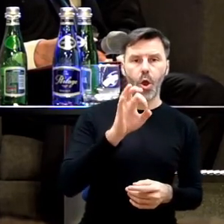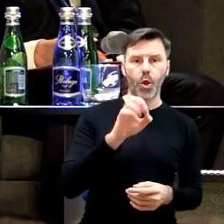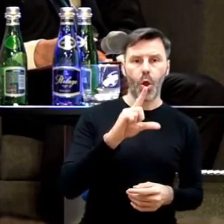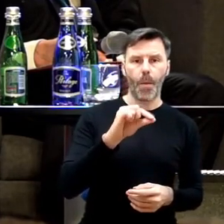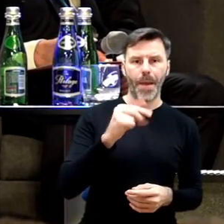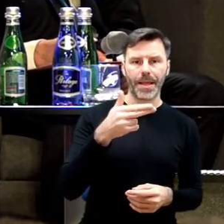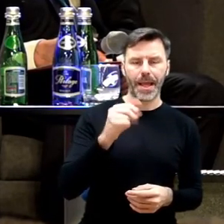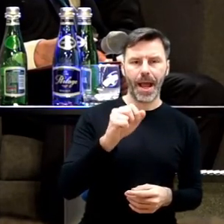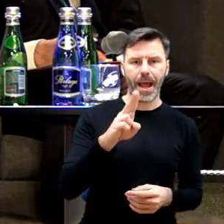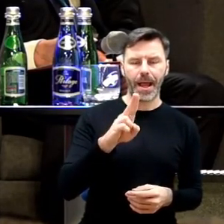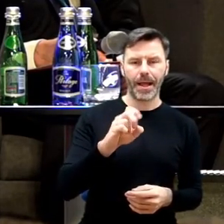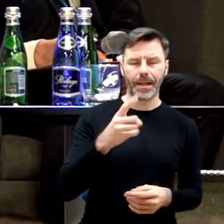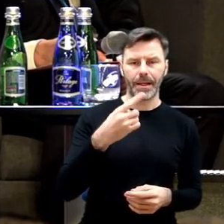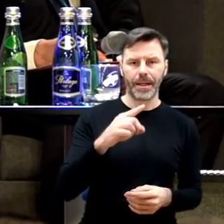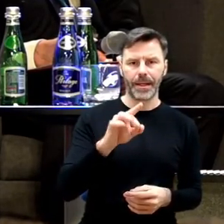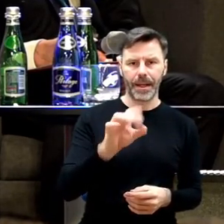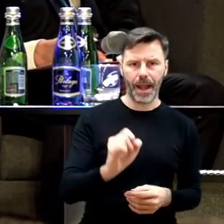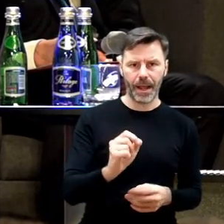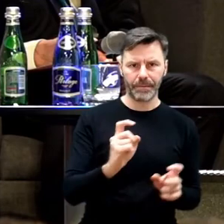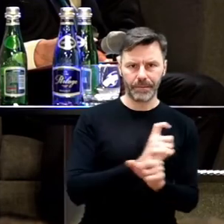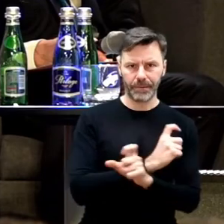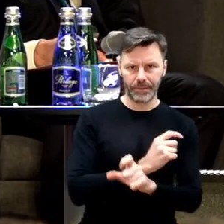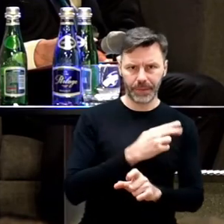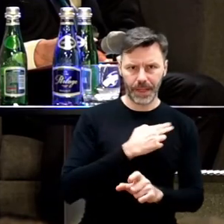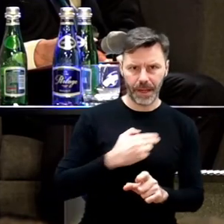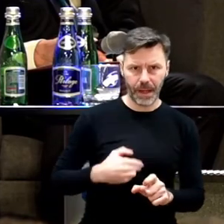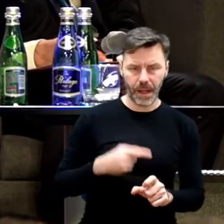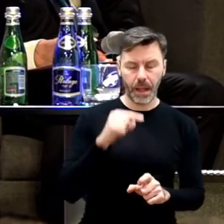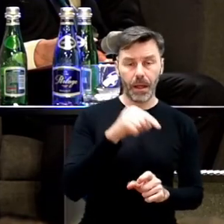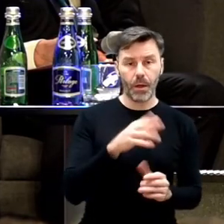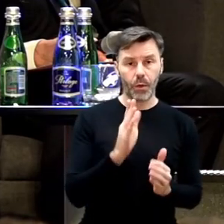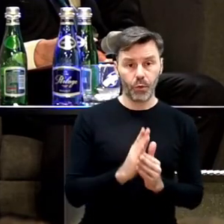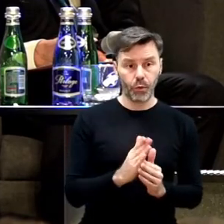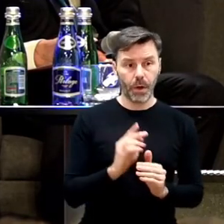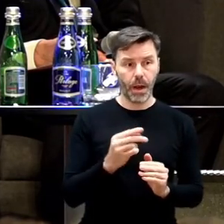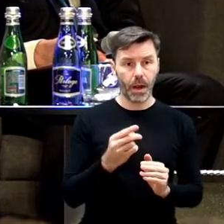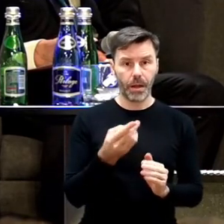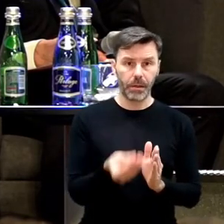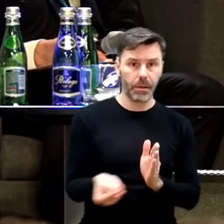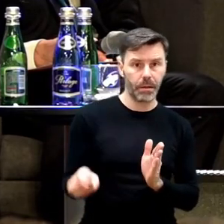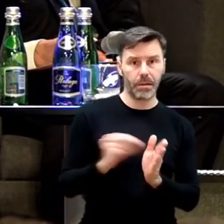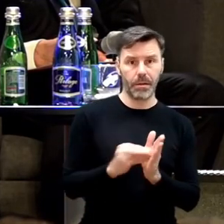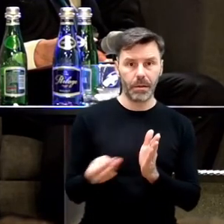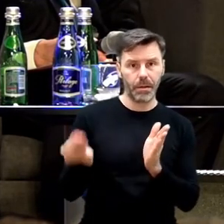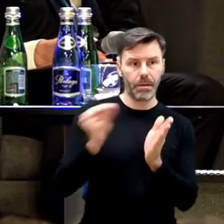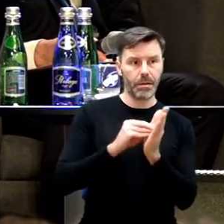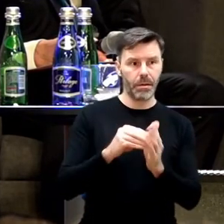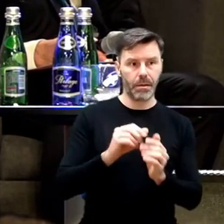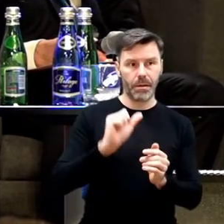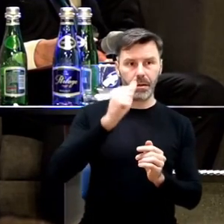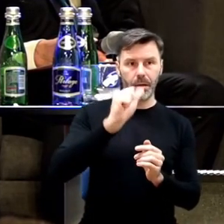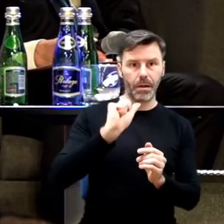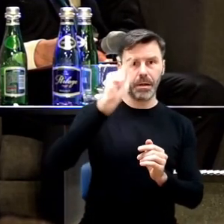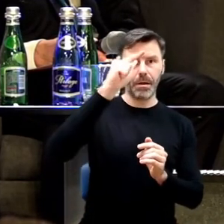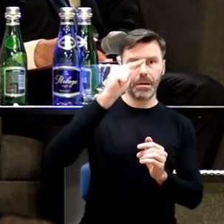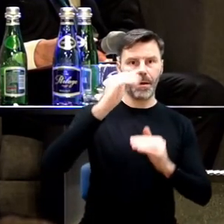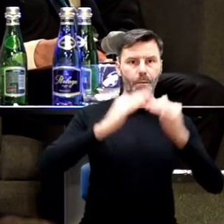jakby zwiększania potencjału istniejących zasobów. To jest bardzo ciekawy sposób na wykorzystanie technologii